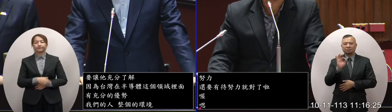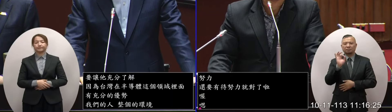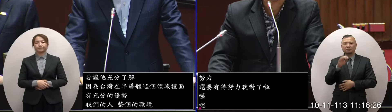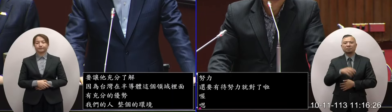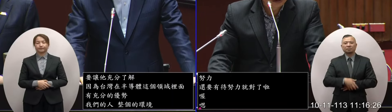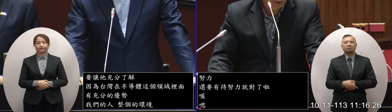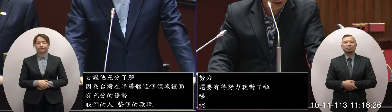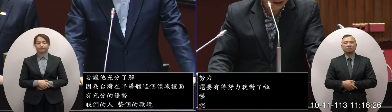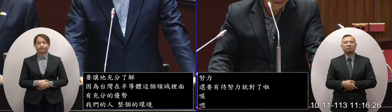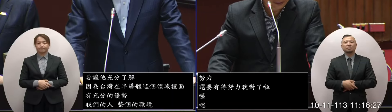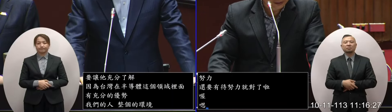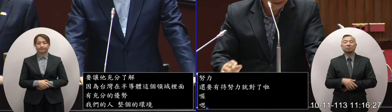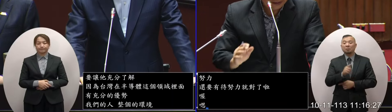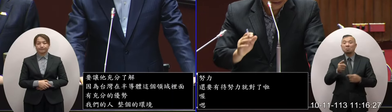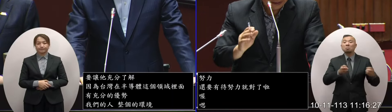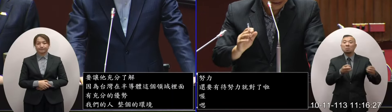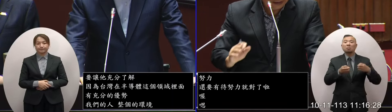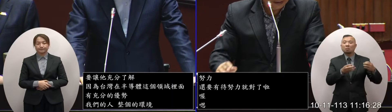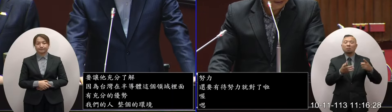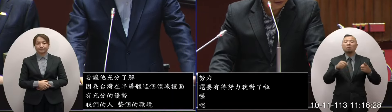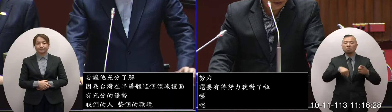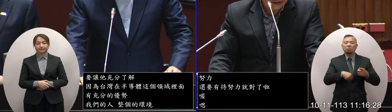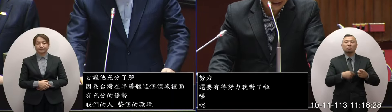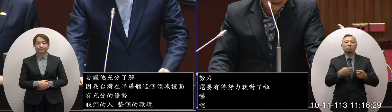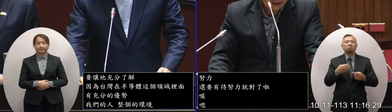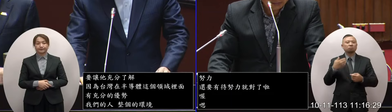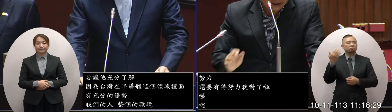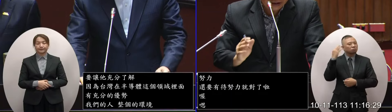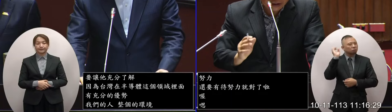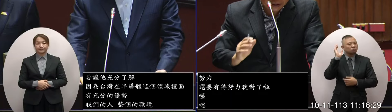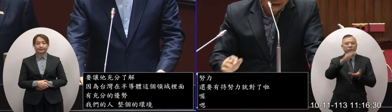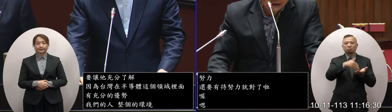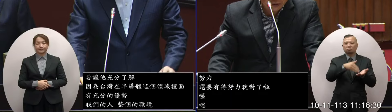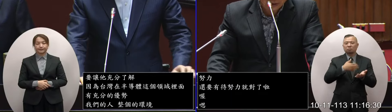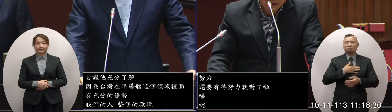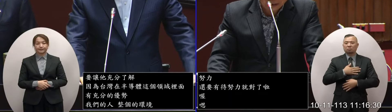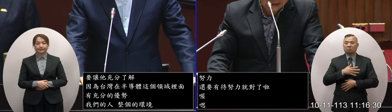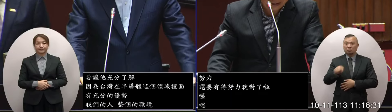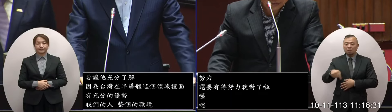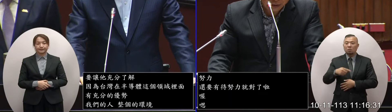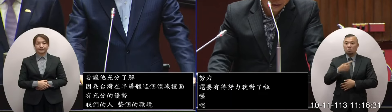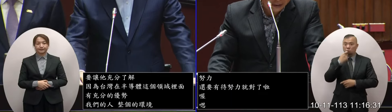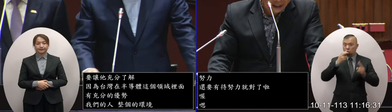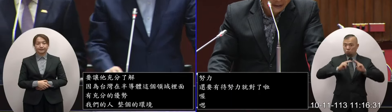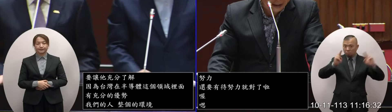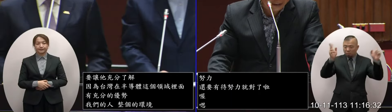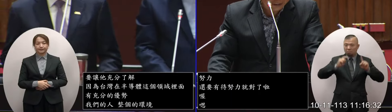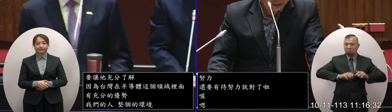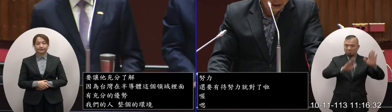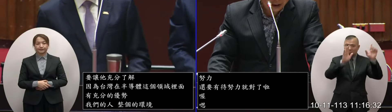有一個好的成果啦 本席是支持綠能發展 風電太陽